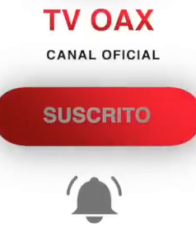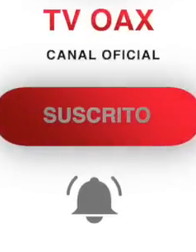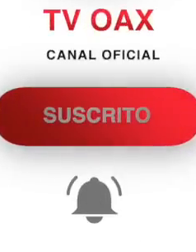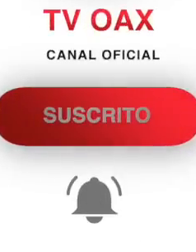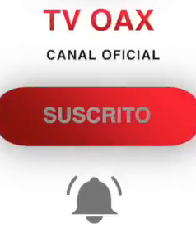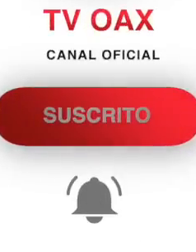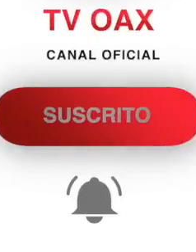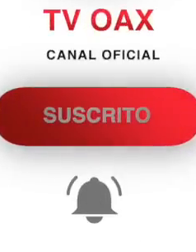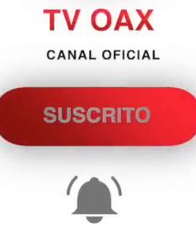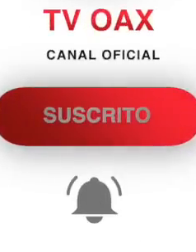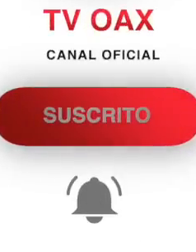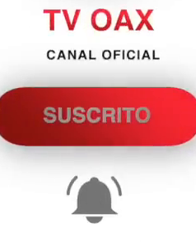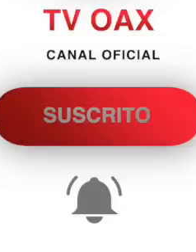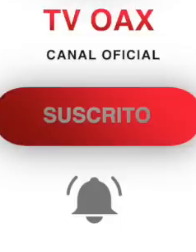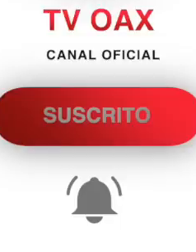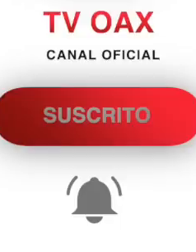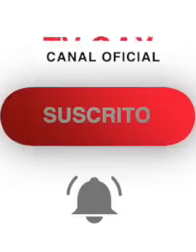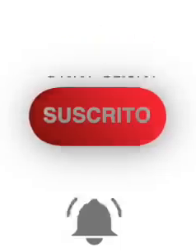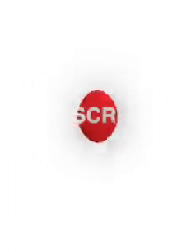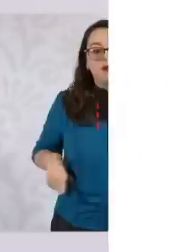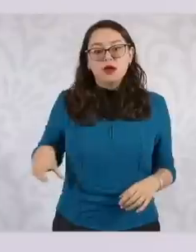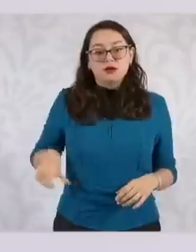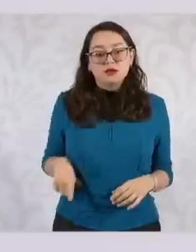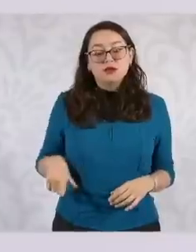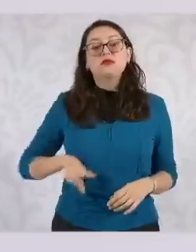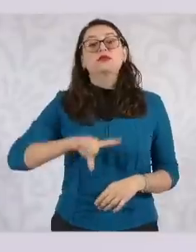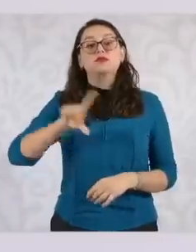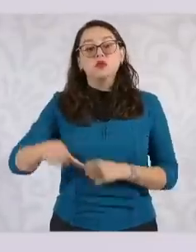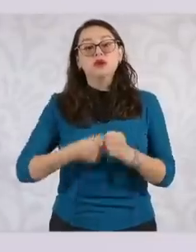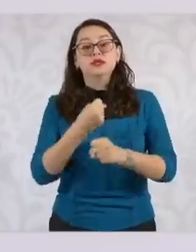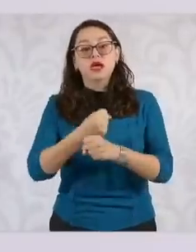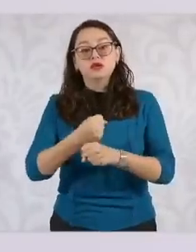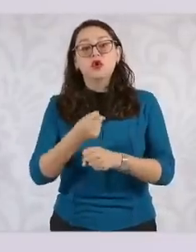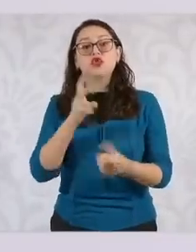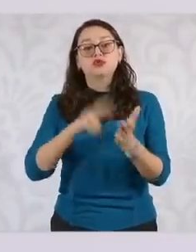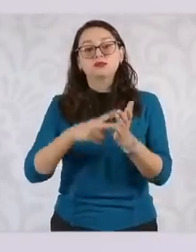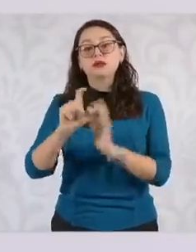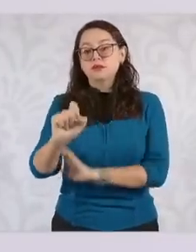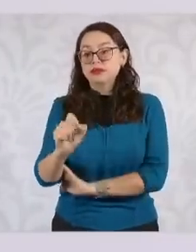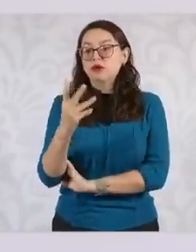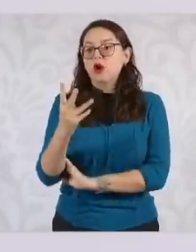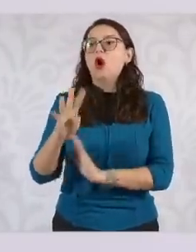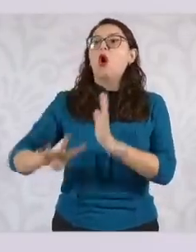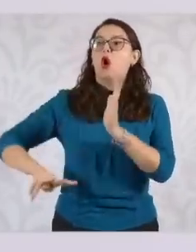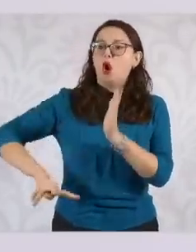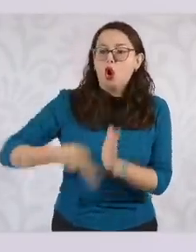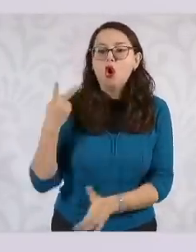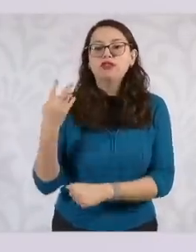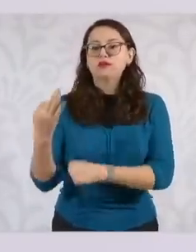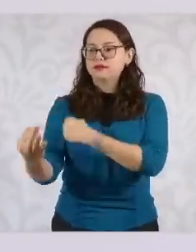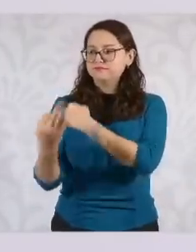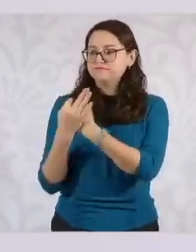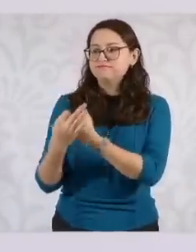respaldo y pueden tener la certeza de que